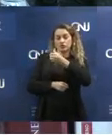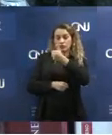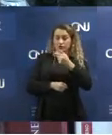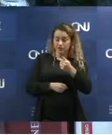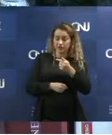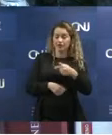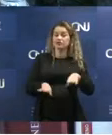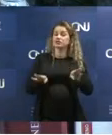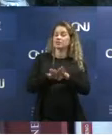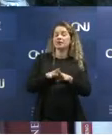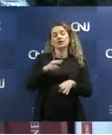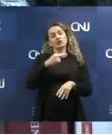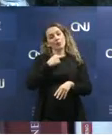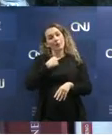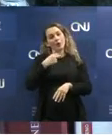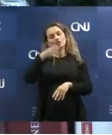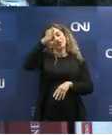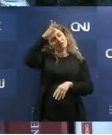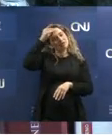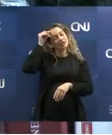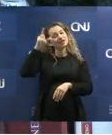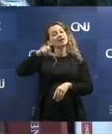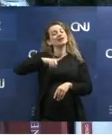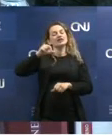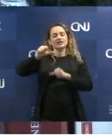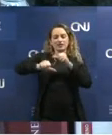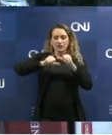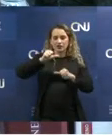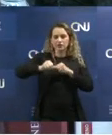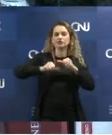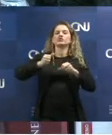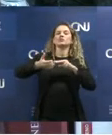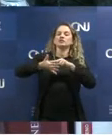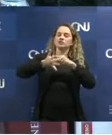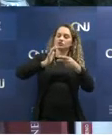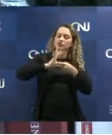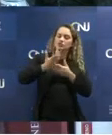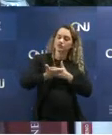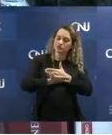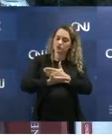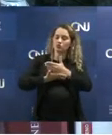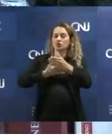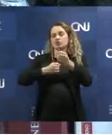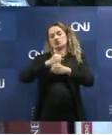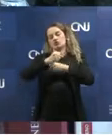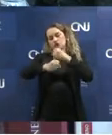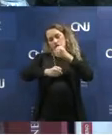que houve uma transformação significativa na situação de fato, ainda que com a intercorrência